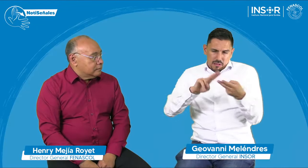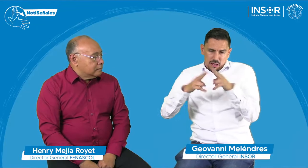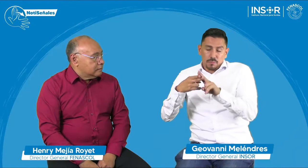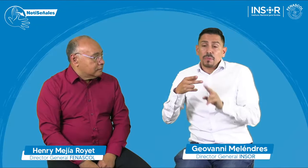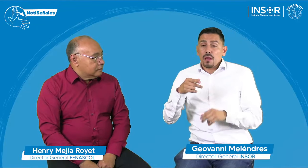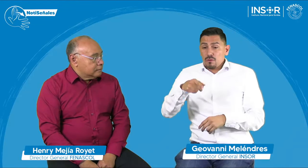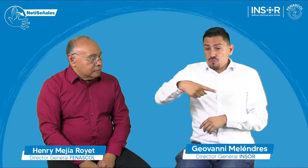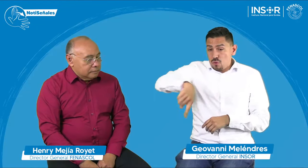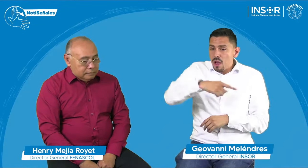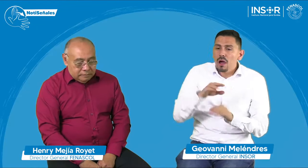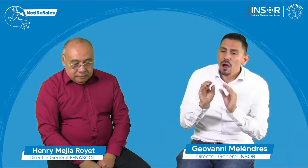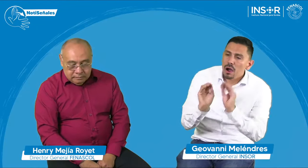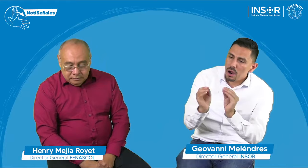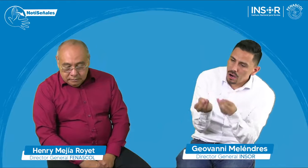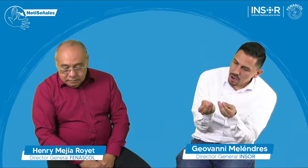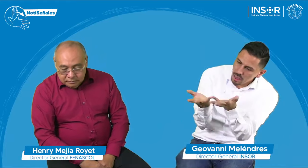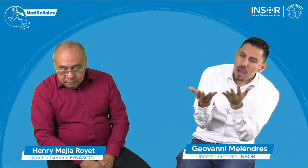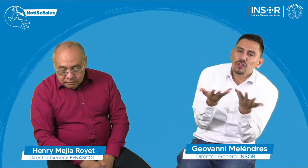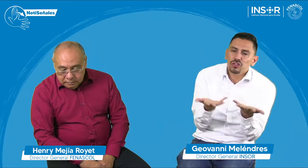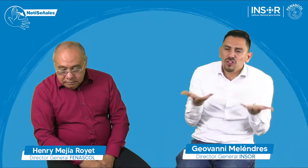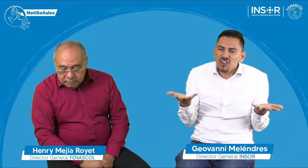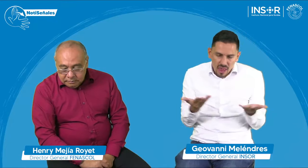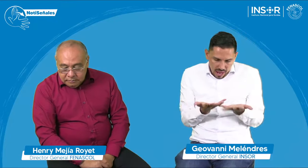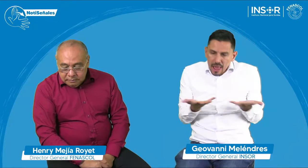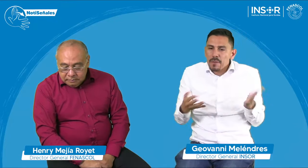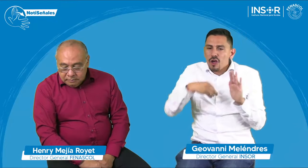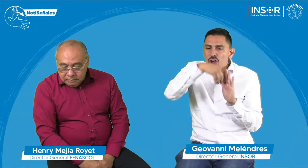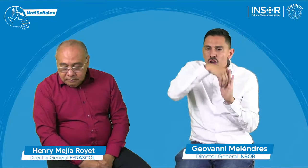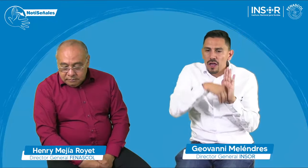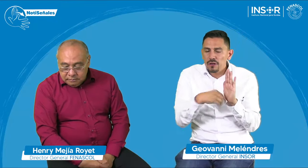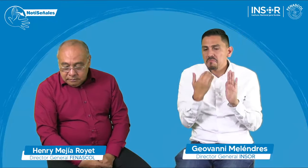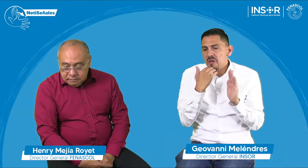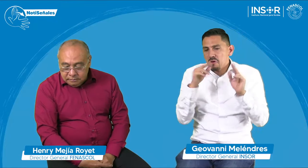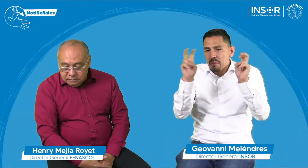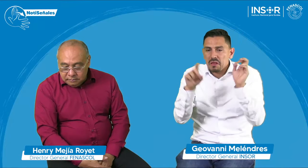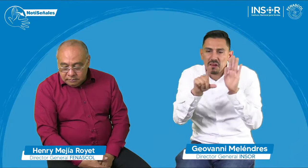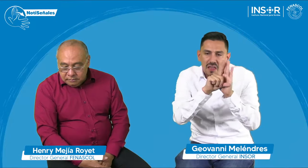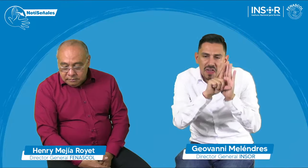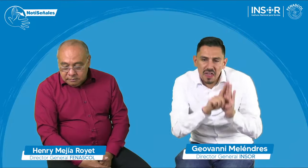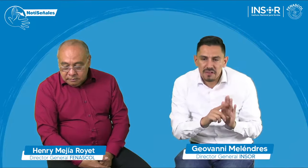cumplir con mis deberes? Eso es importante. Y en este tema